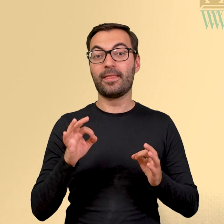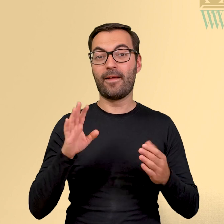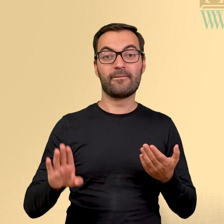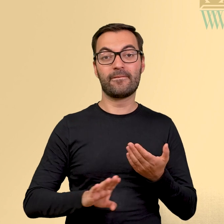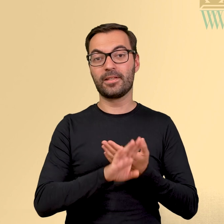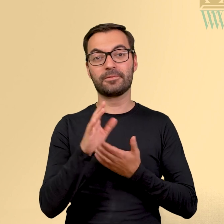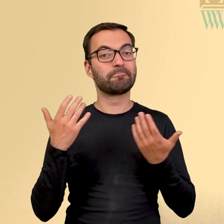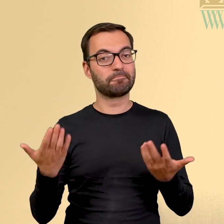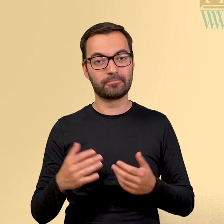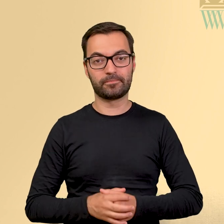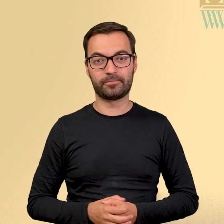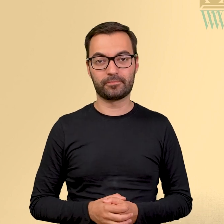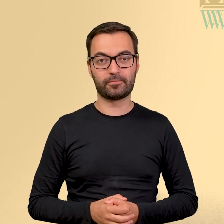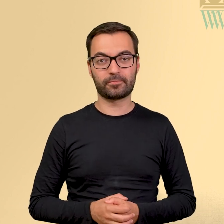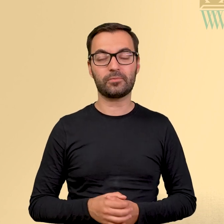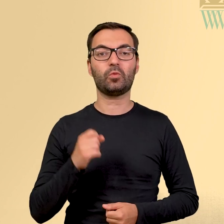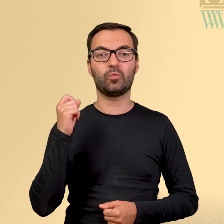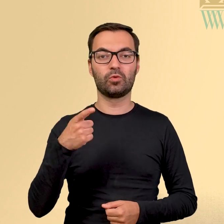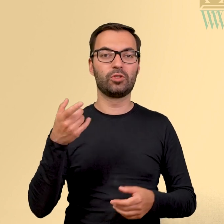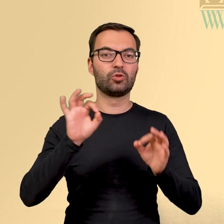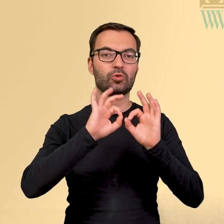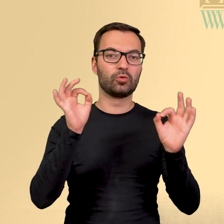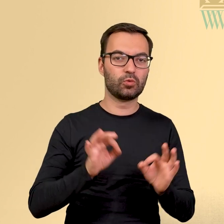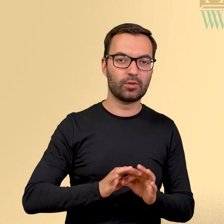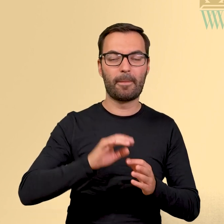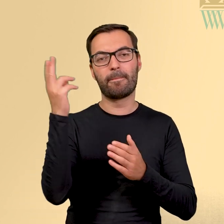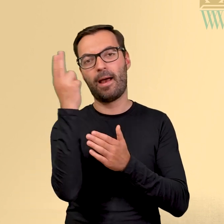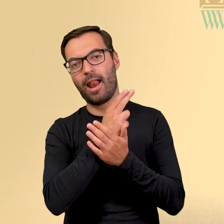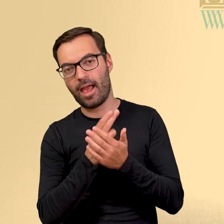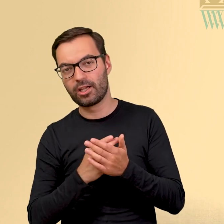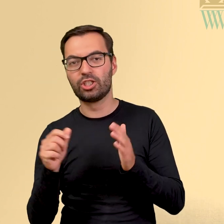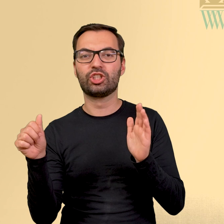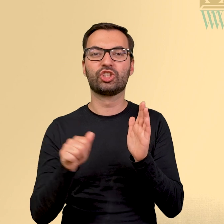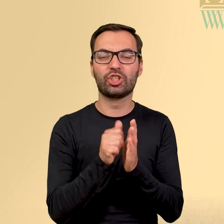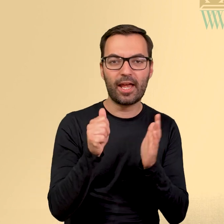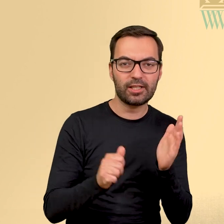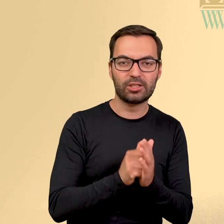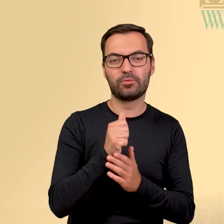Na wystawie zobaczysz dzieła sztuki malarskiej, rzeźbiarskiej,